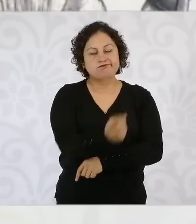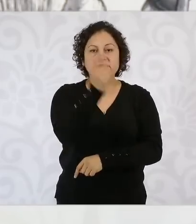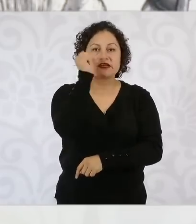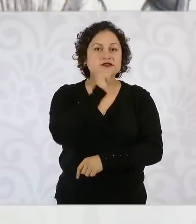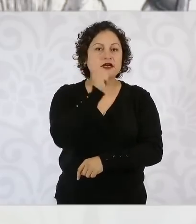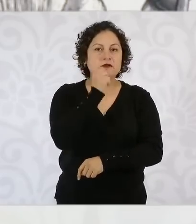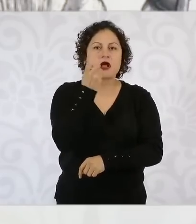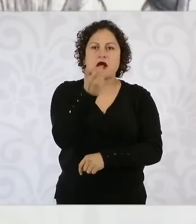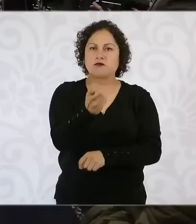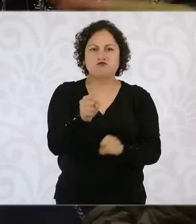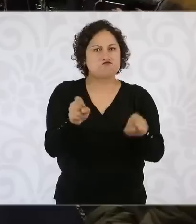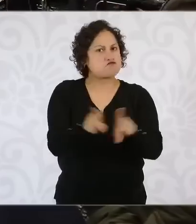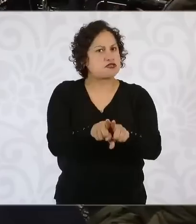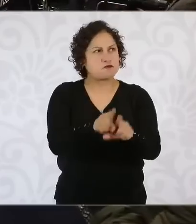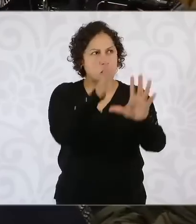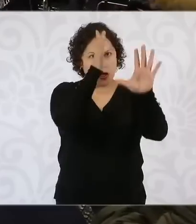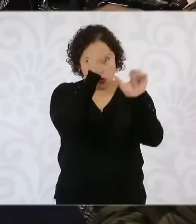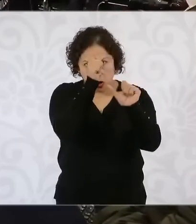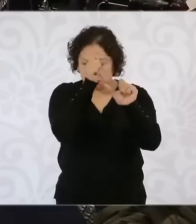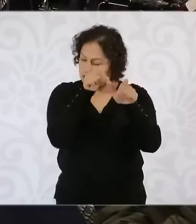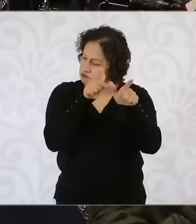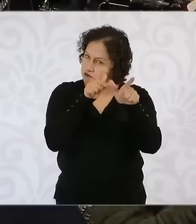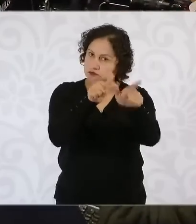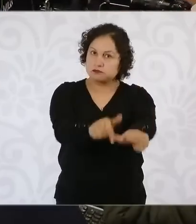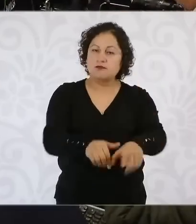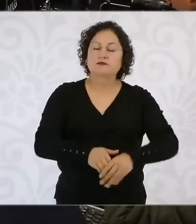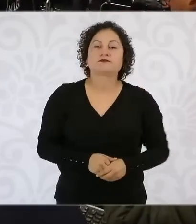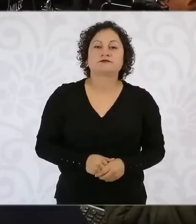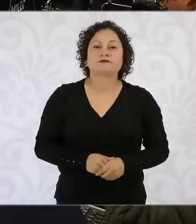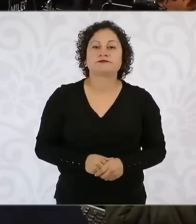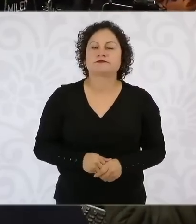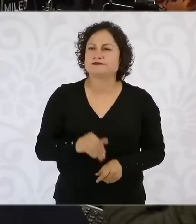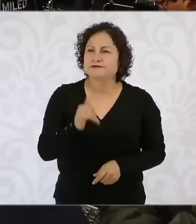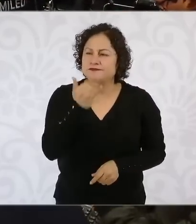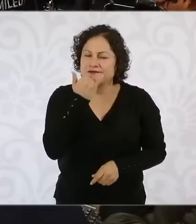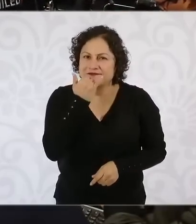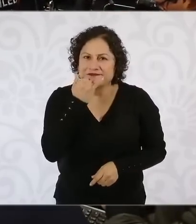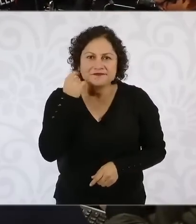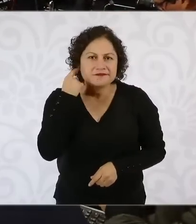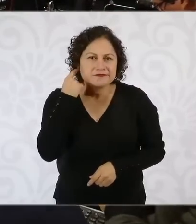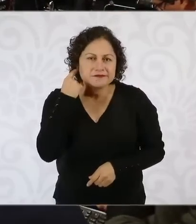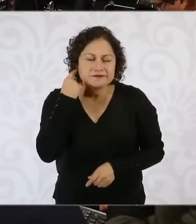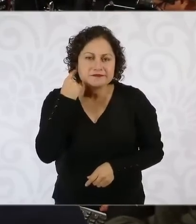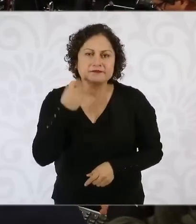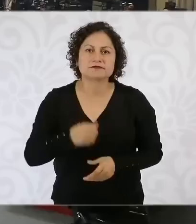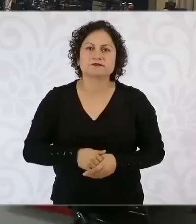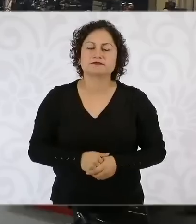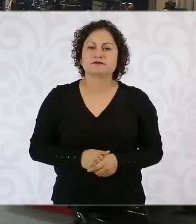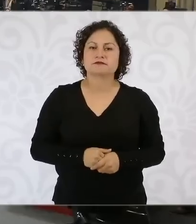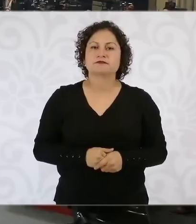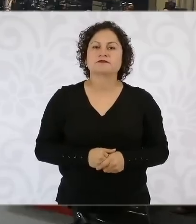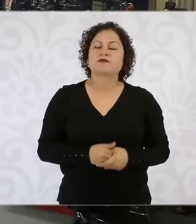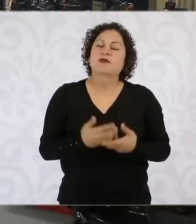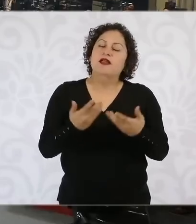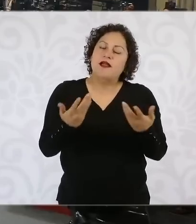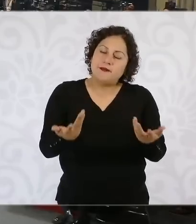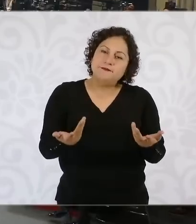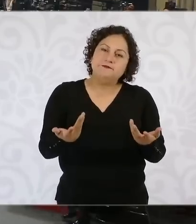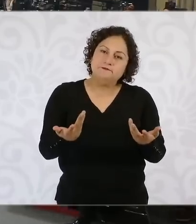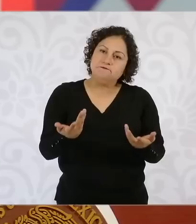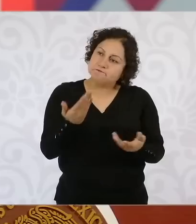gracias perdón el dólar bajó Ah pues está muy bien